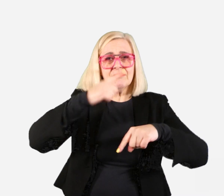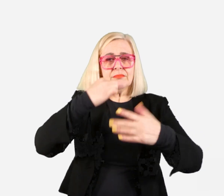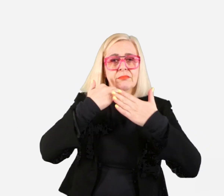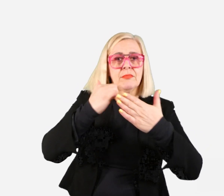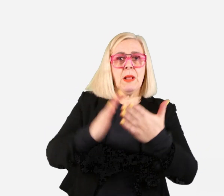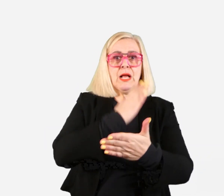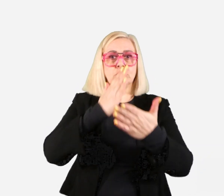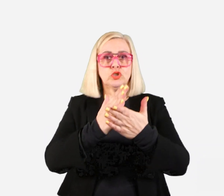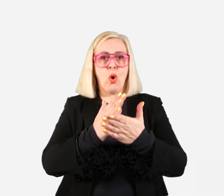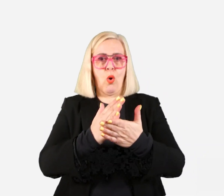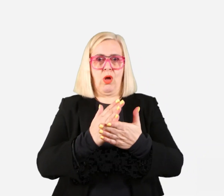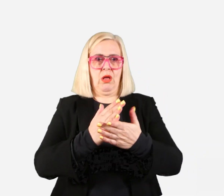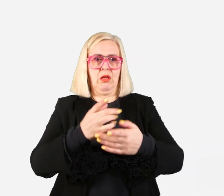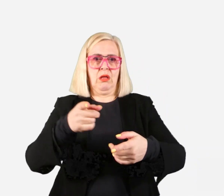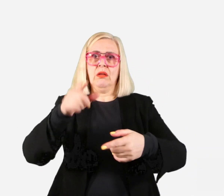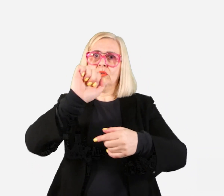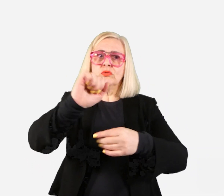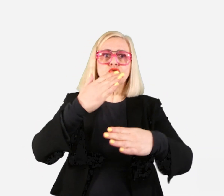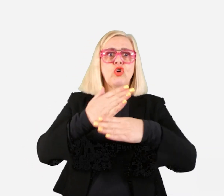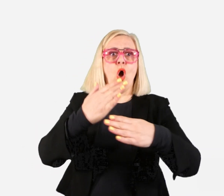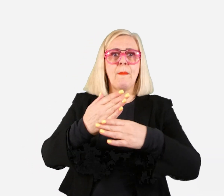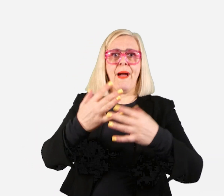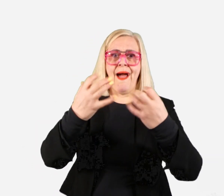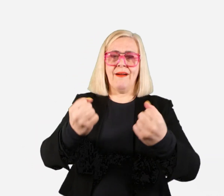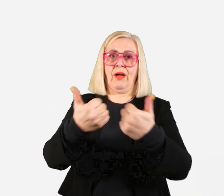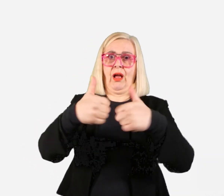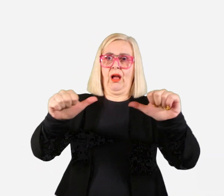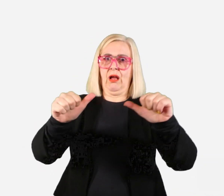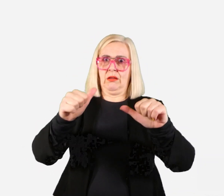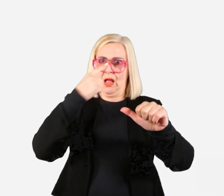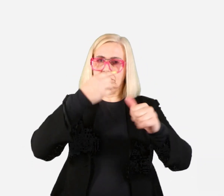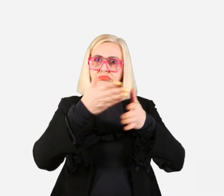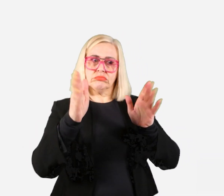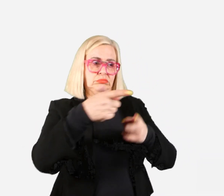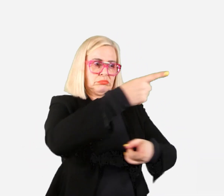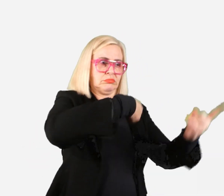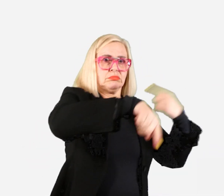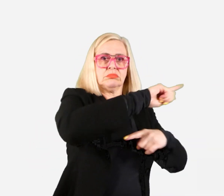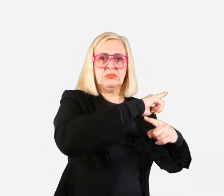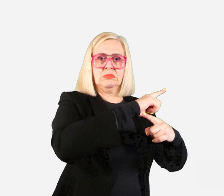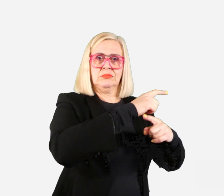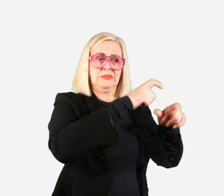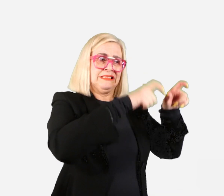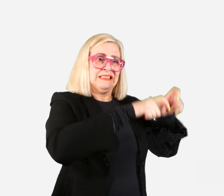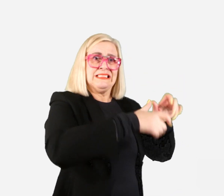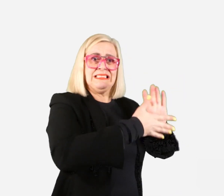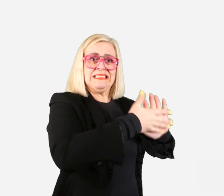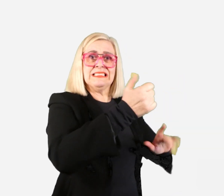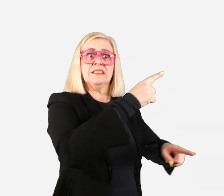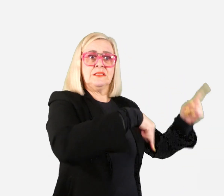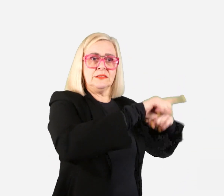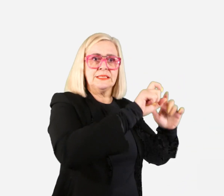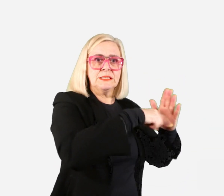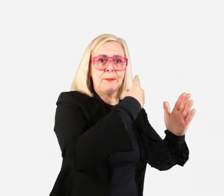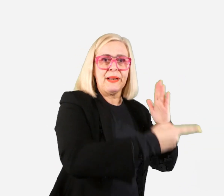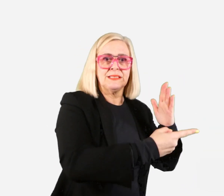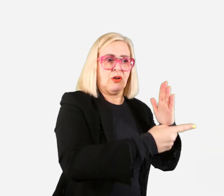Gallwn helpu i sicrhau bod eich cyfleoedd yn hygyrch i'r gronfa ehangaf o ddarpar ymgeiswyr